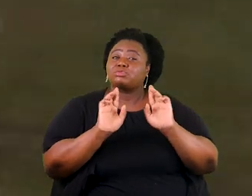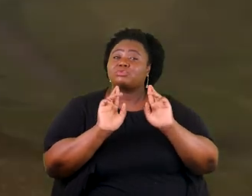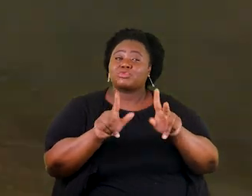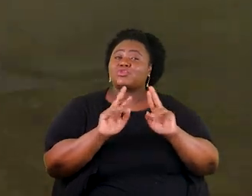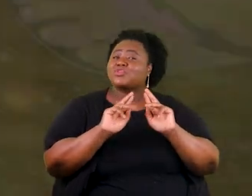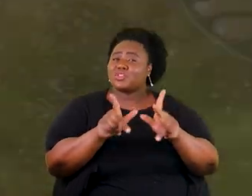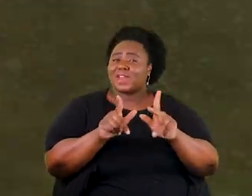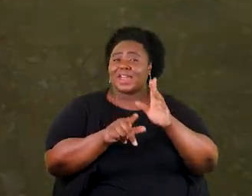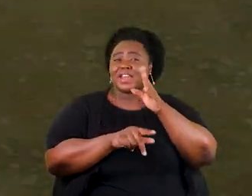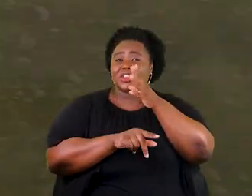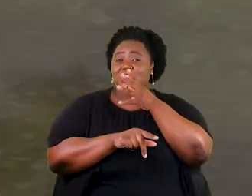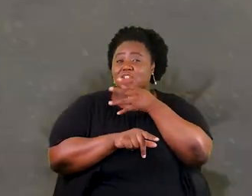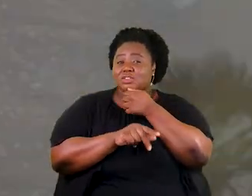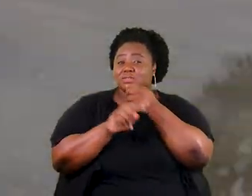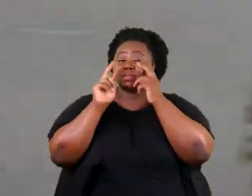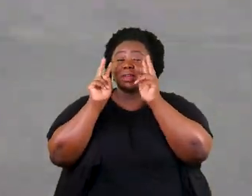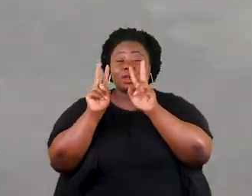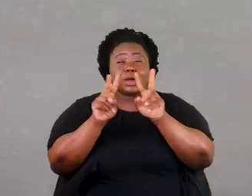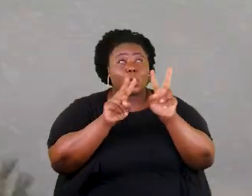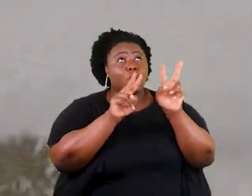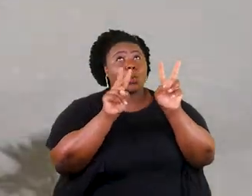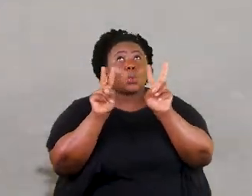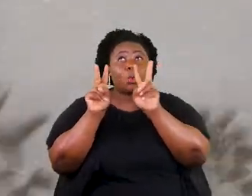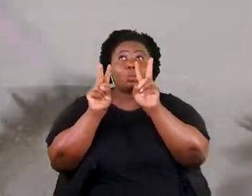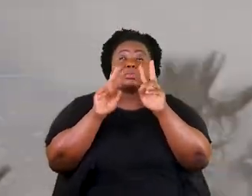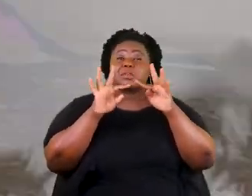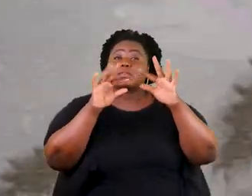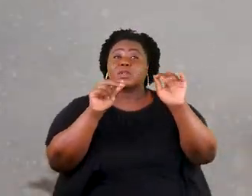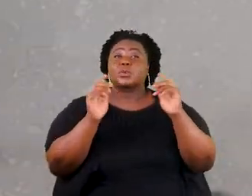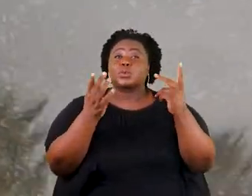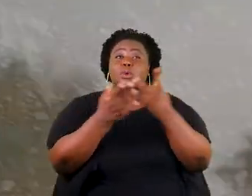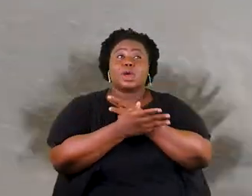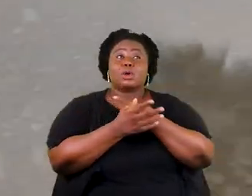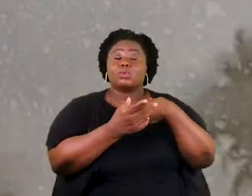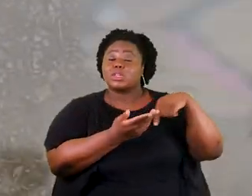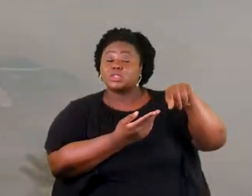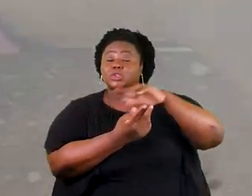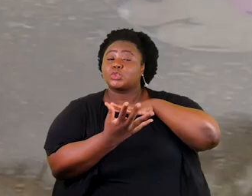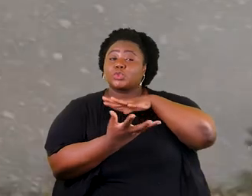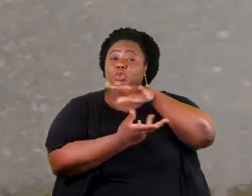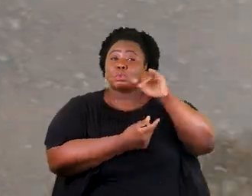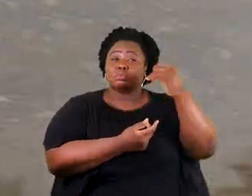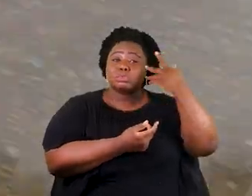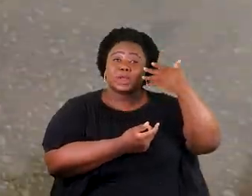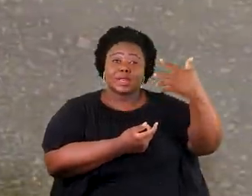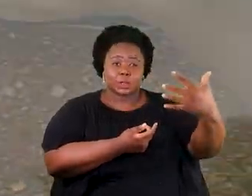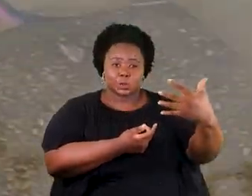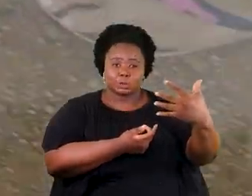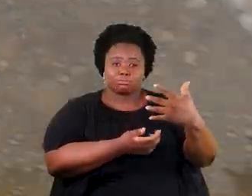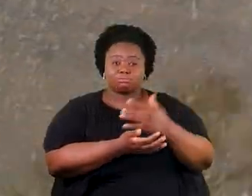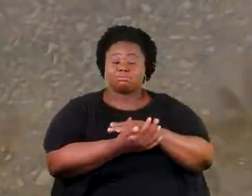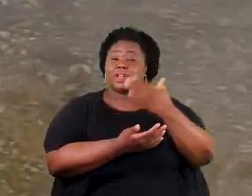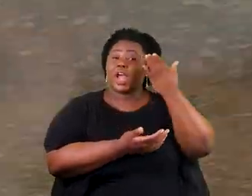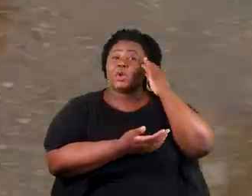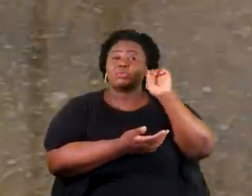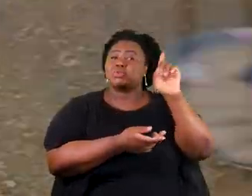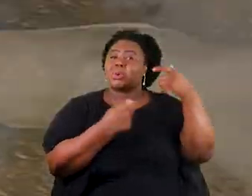apreciando o movimento suave da paisagem ao meu redor. Entendi que não preciso ter pressa.